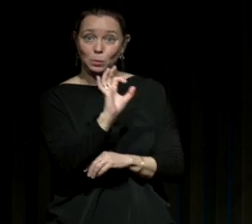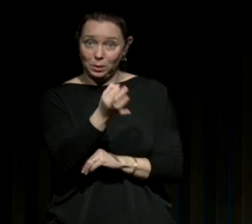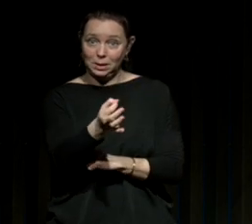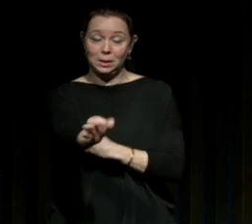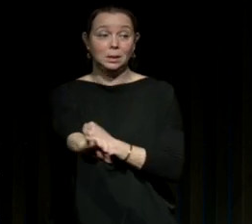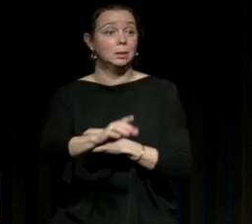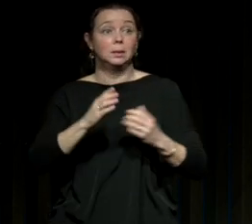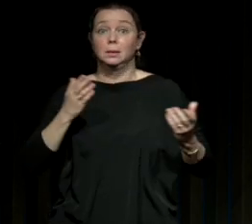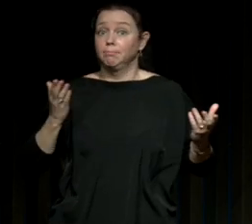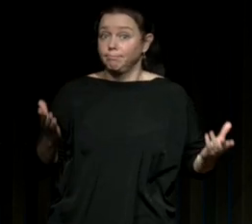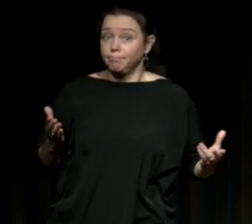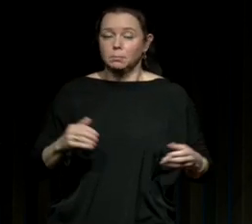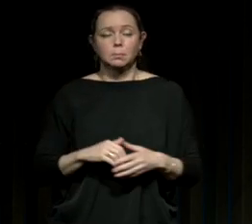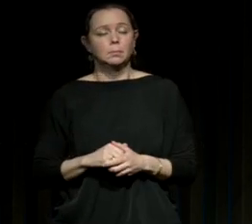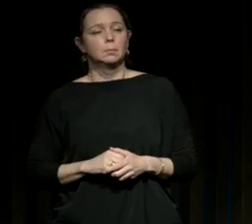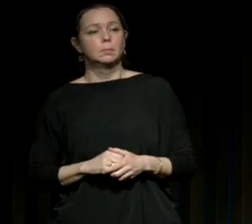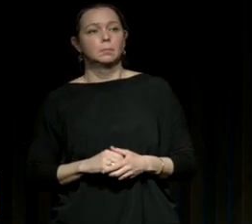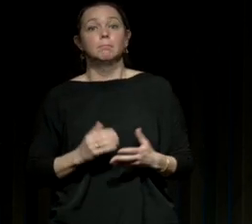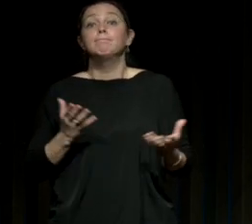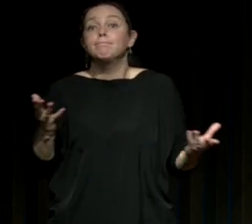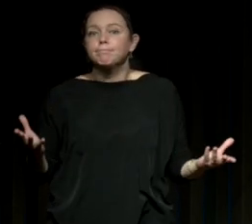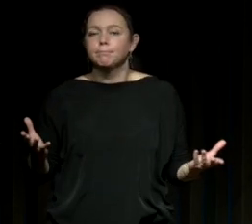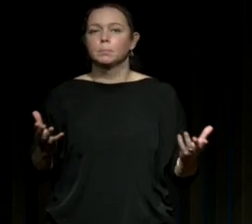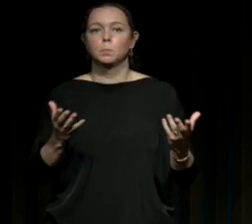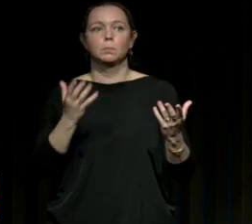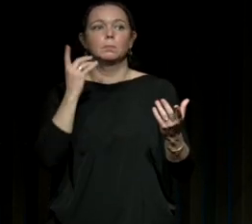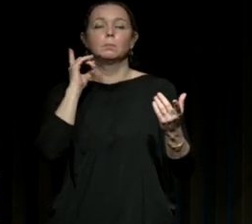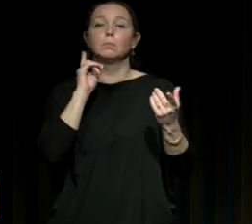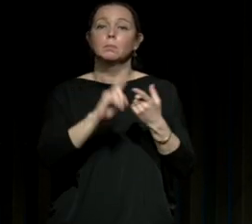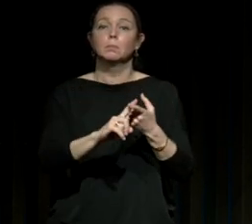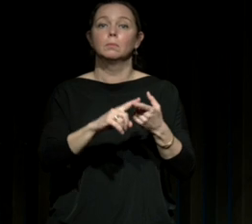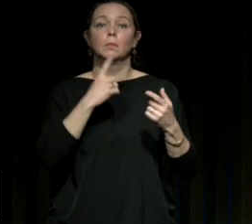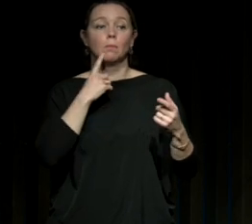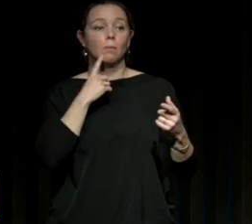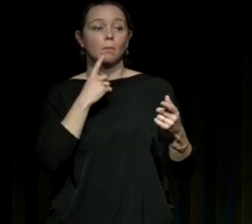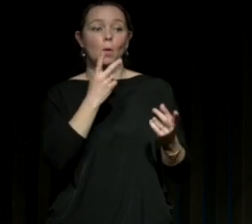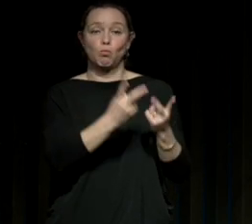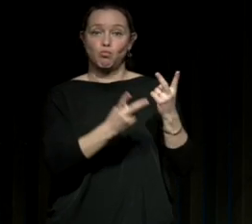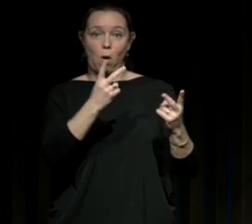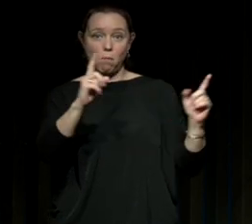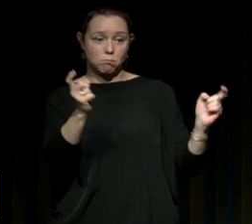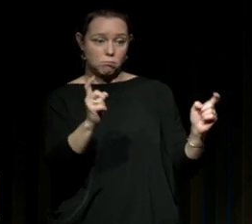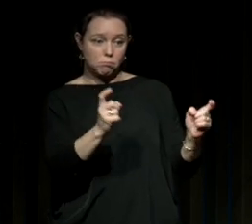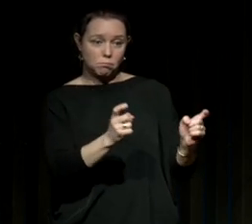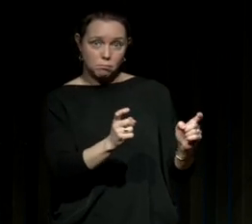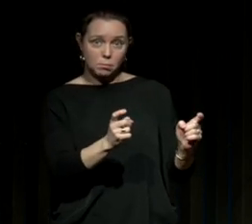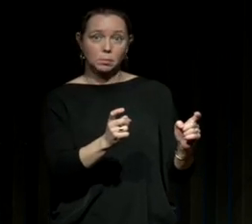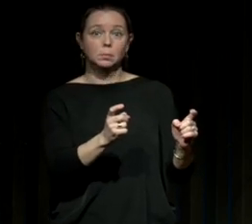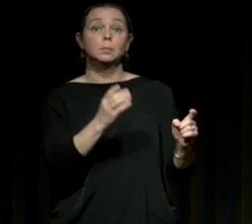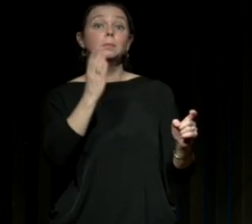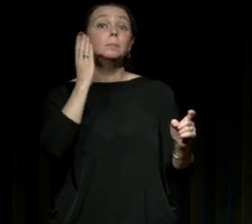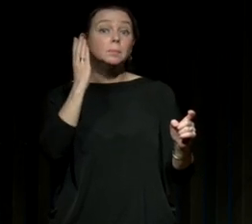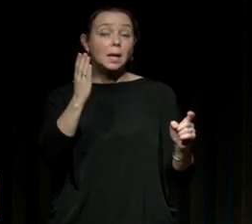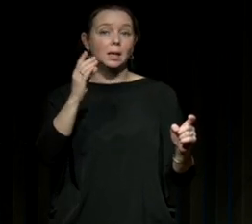quand on regarde le gain en terme de perte de poids qu'on obtient en associant de l'activité